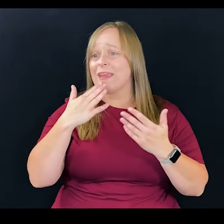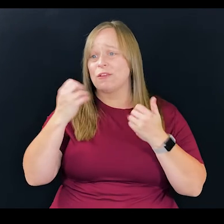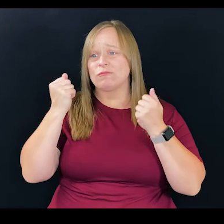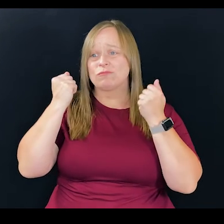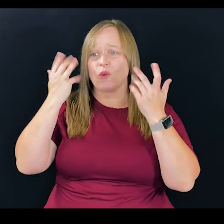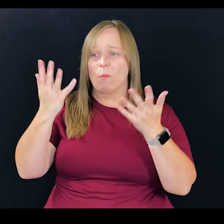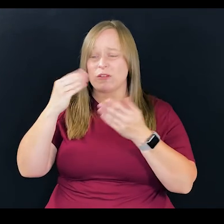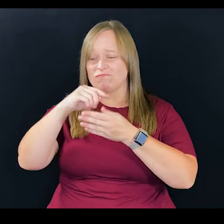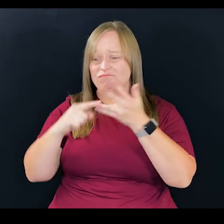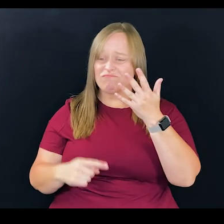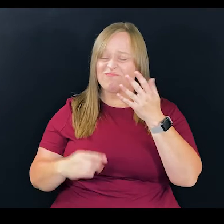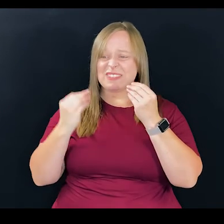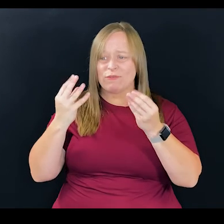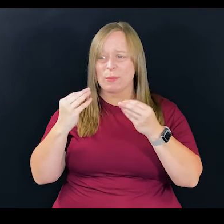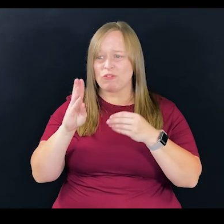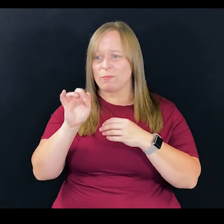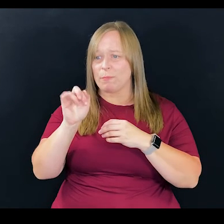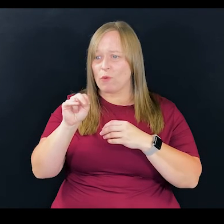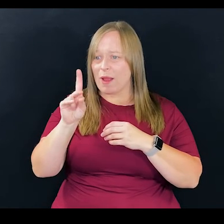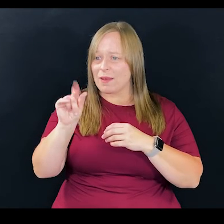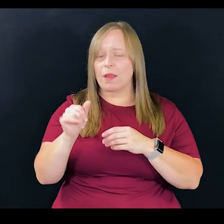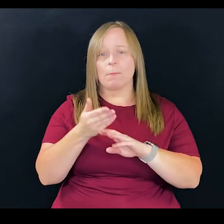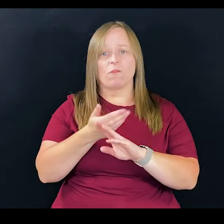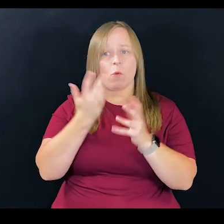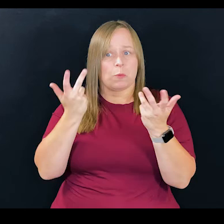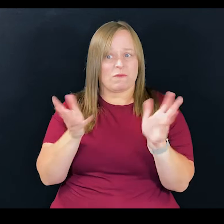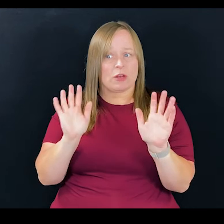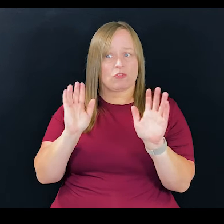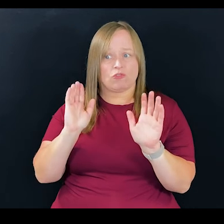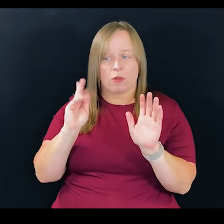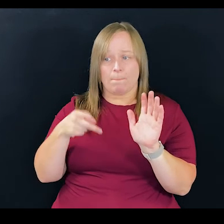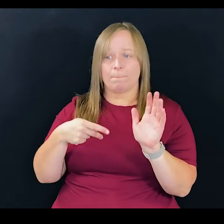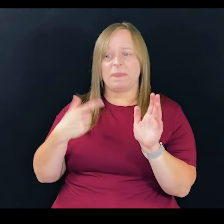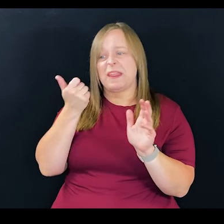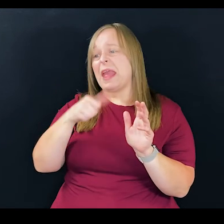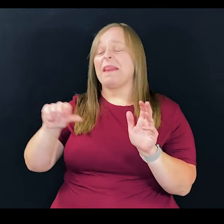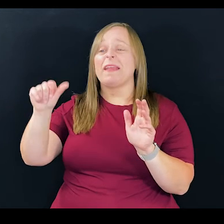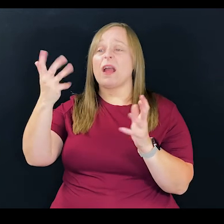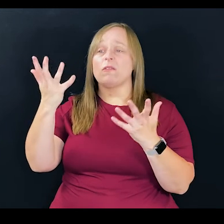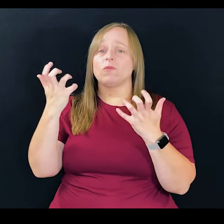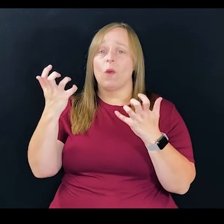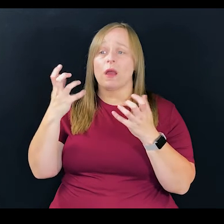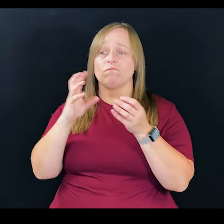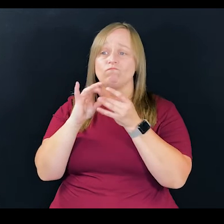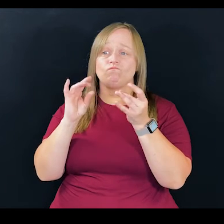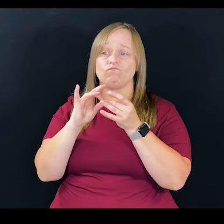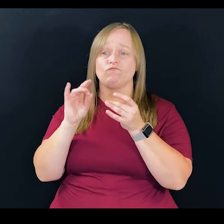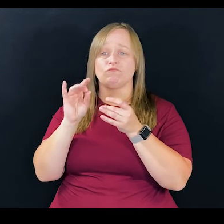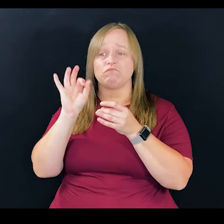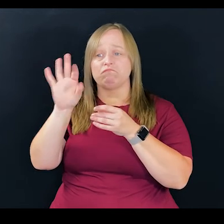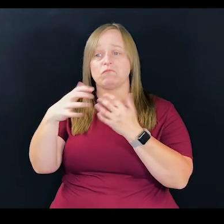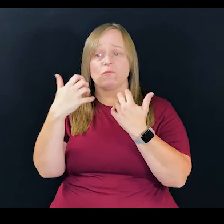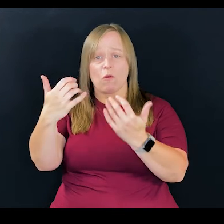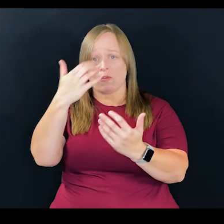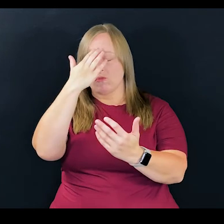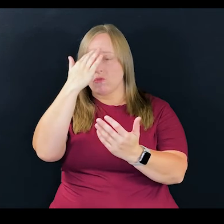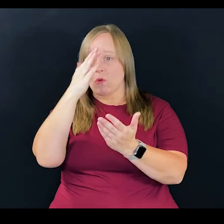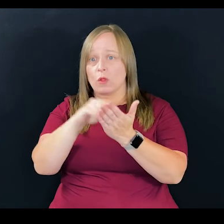Muchas gracias por esa información, Brenda. Ahora, antes de despedirnos, Brenda, ¿hay algo más que te gustaría